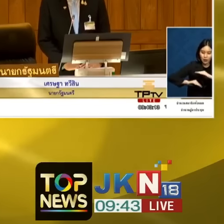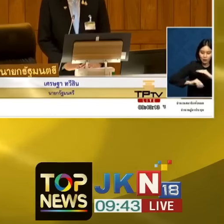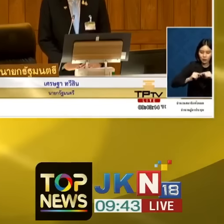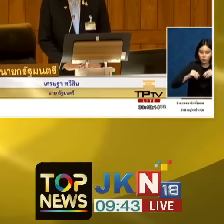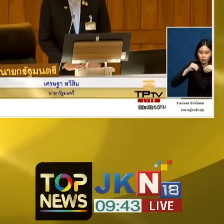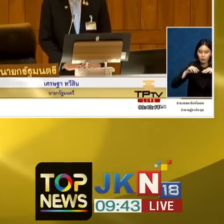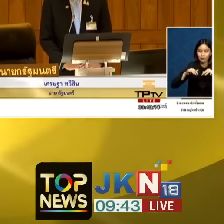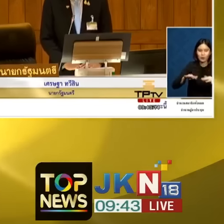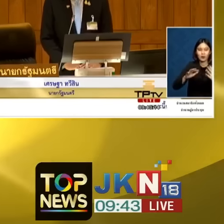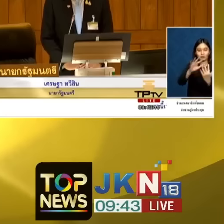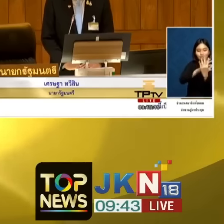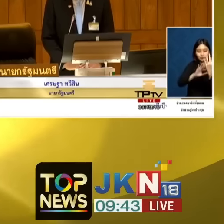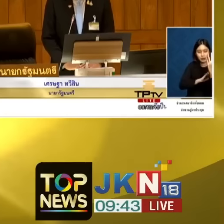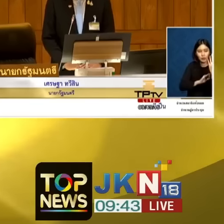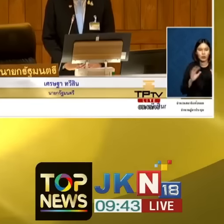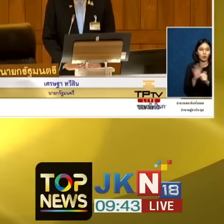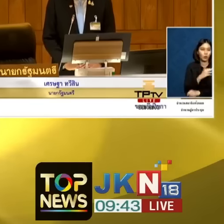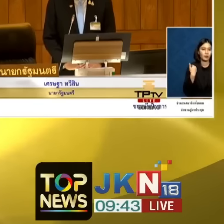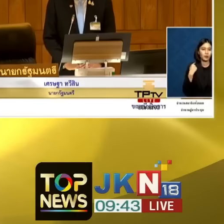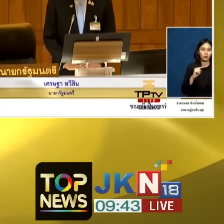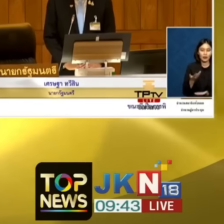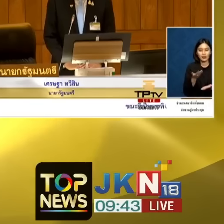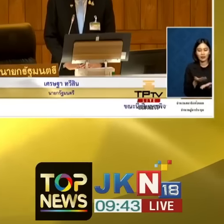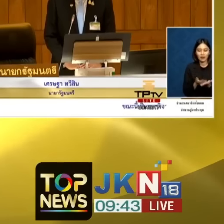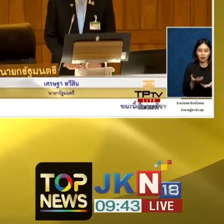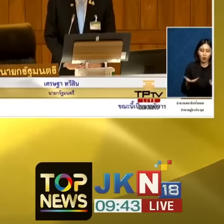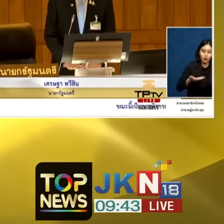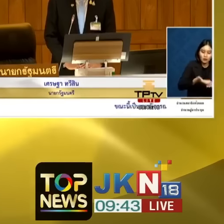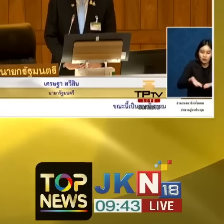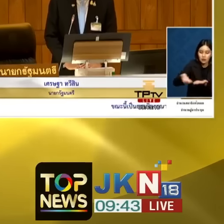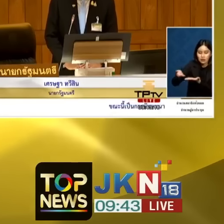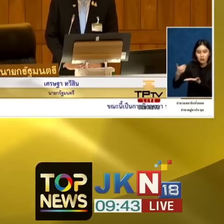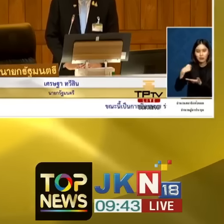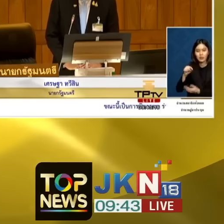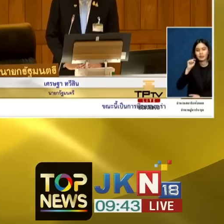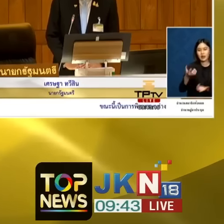เดี๋ยวมันจะวนวนวนไปวนมาแล้วไปต่อไม่ได้ อ่ะตอนนี้ท่านนายกพูดแล้วนะฮะลองไปฟัง